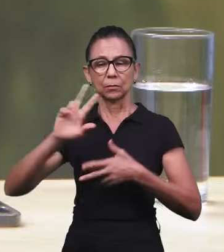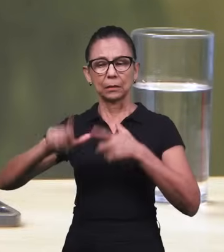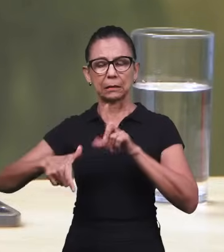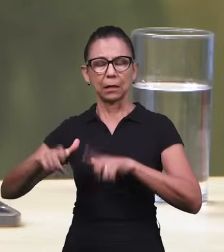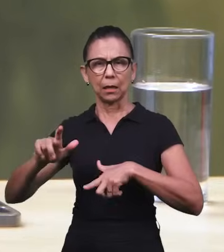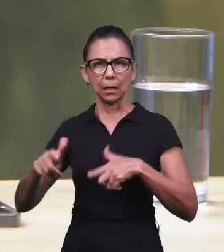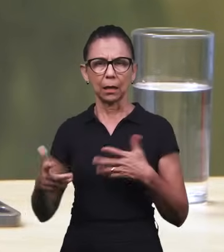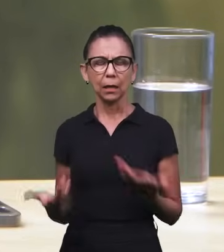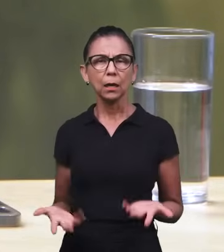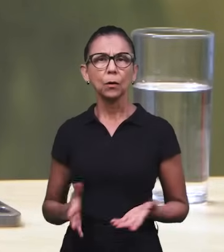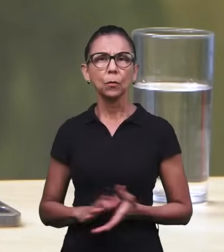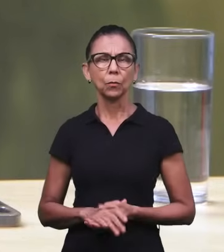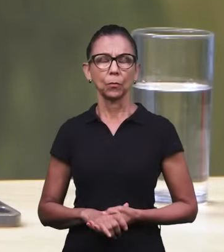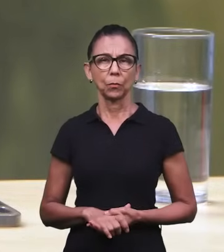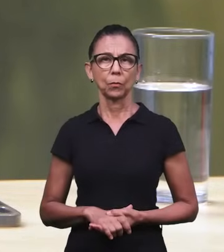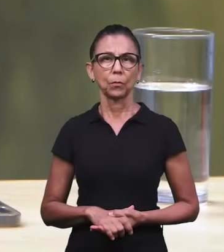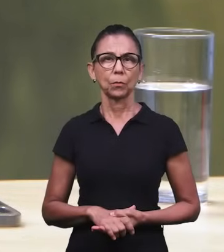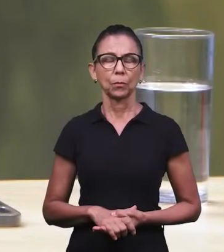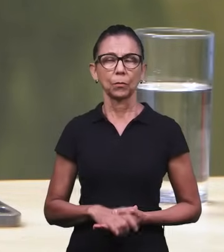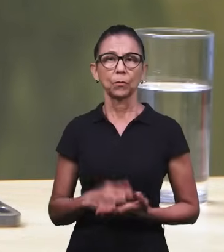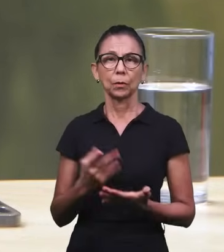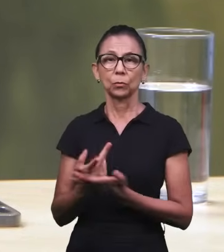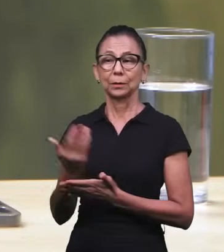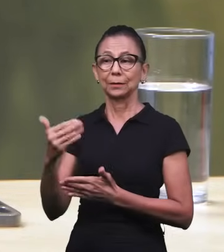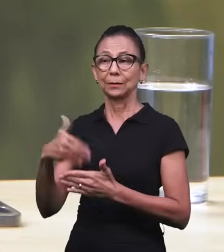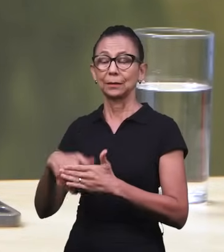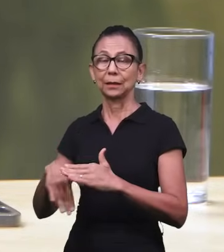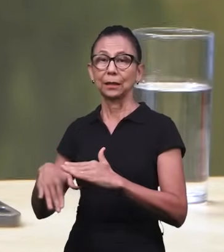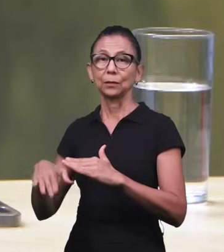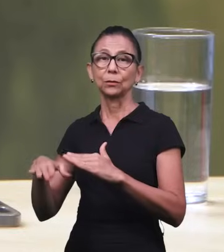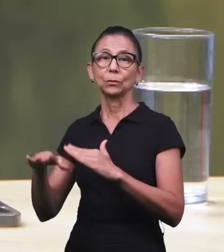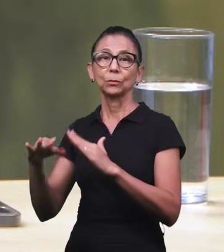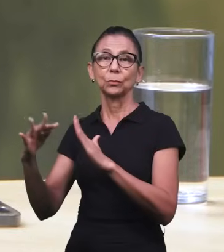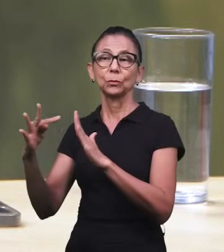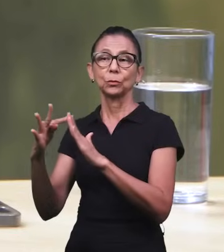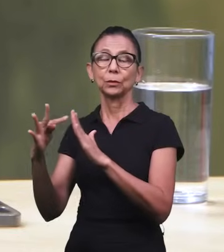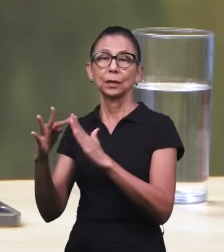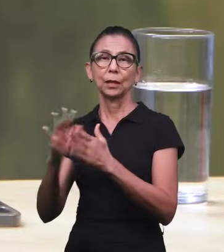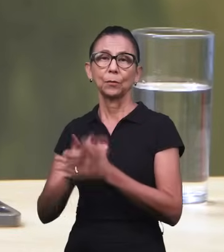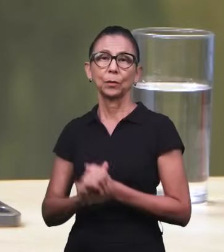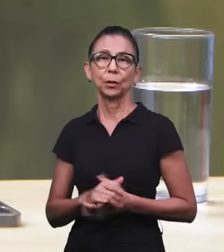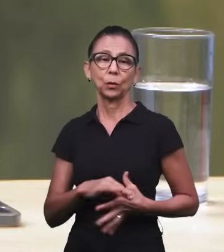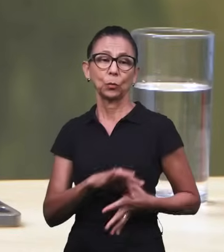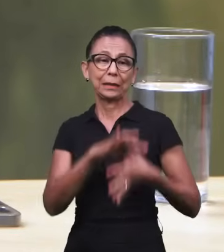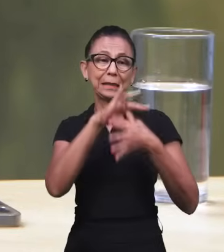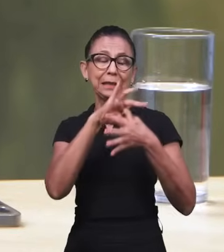a oposição foi exatamente ali dentro uma religião que o o líder estava já com os olhos escurecidos